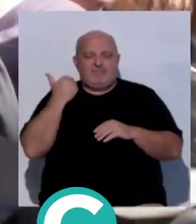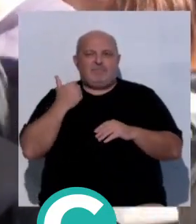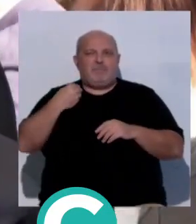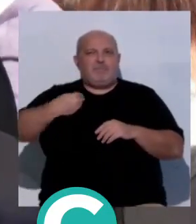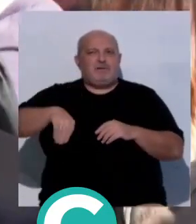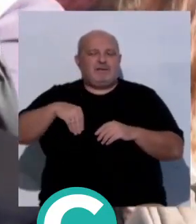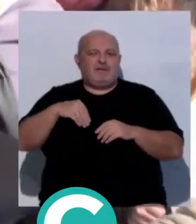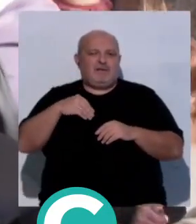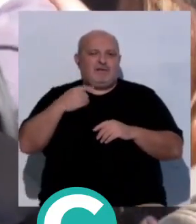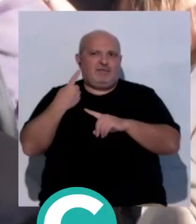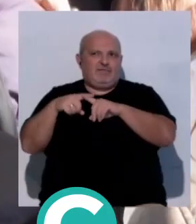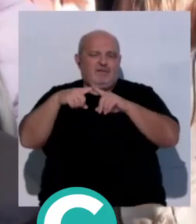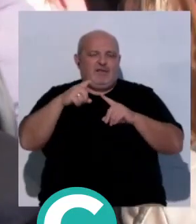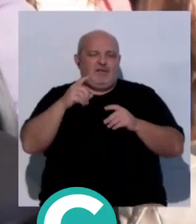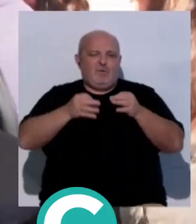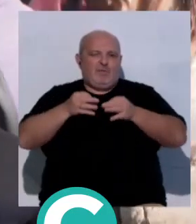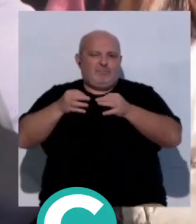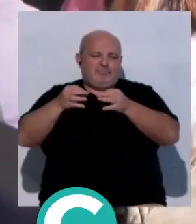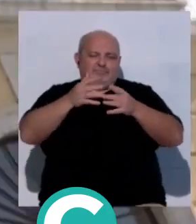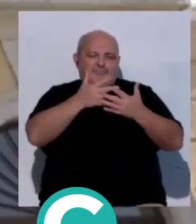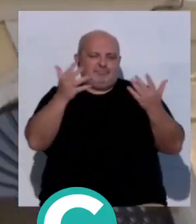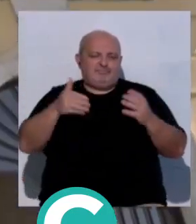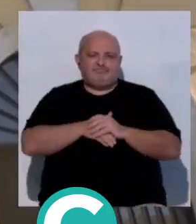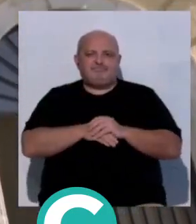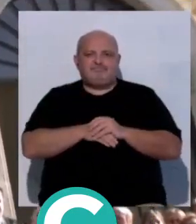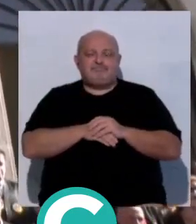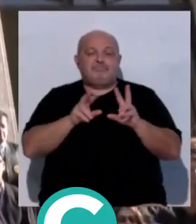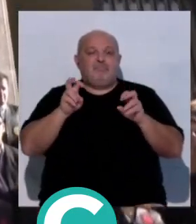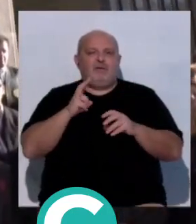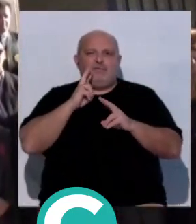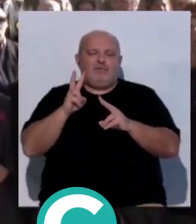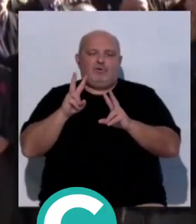de audiencia los decanos de los juzgados etcétera etcétera por eso ha rechazado el concepto de la